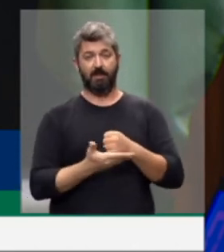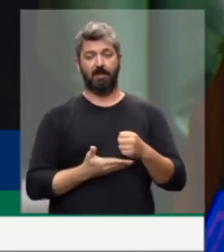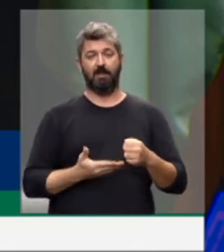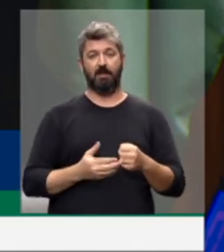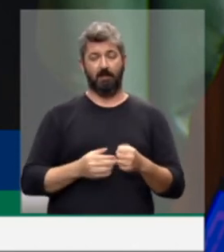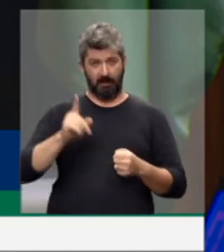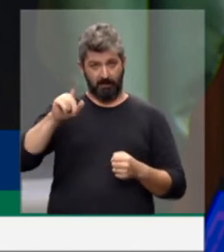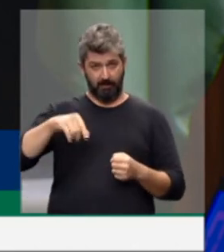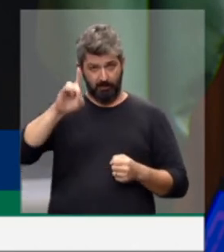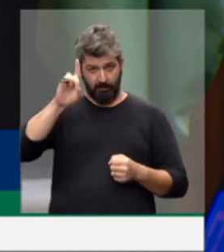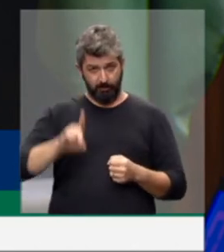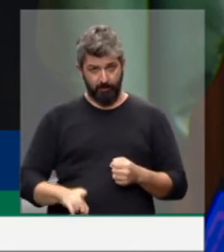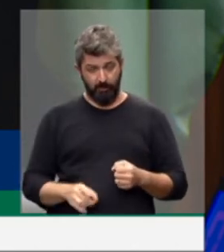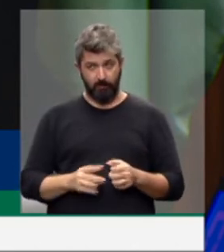PARA PENSAR, UMA FAMÍLIA SEM ENERGIA ENERGIA, O QUE ISSO